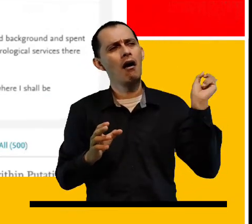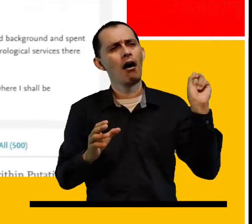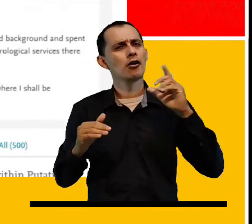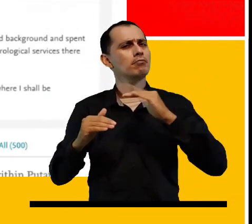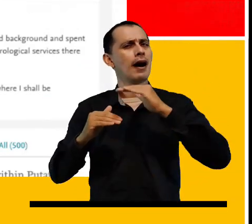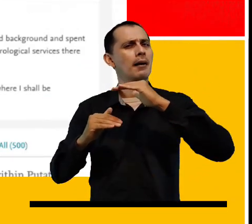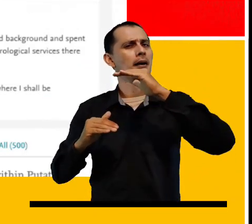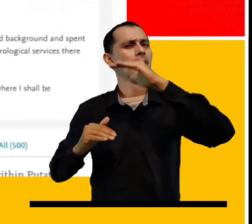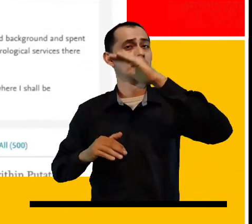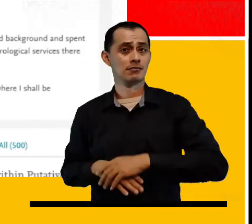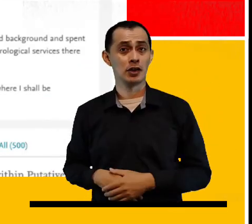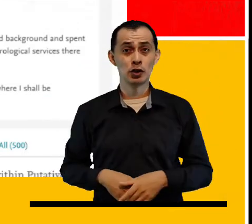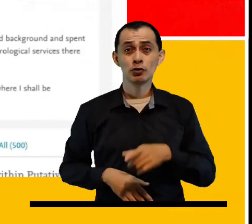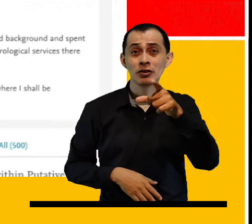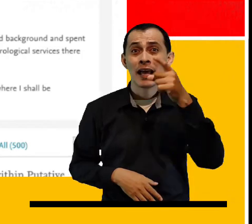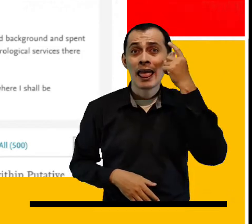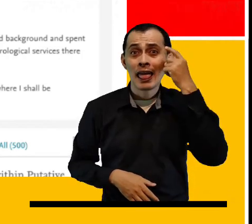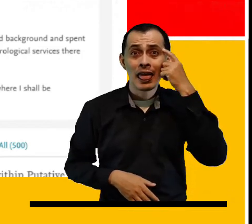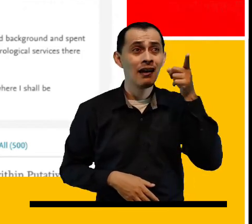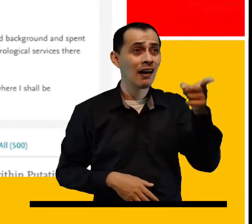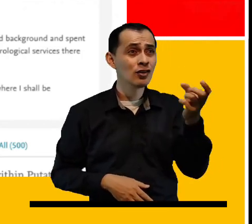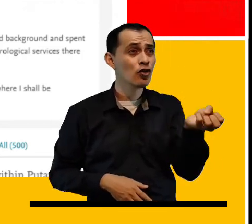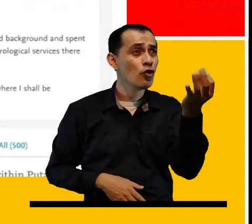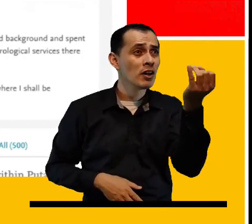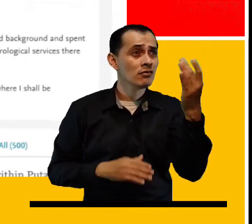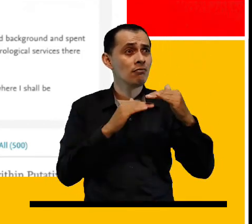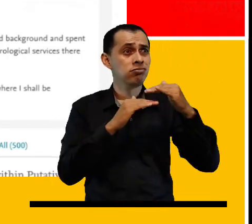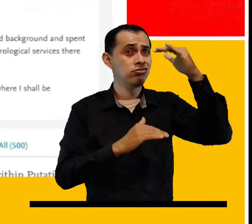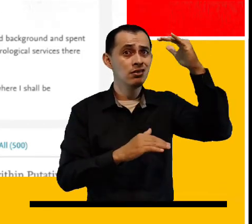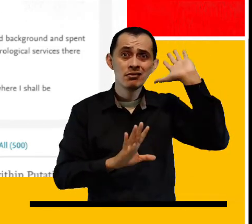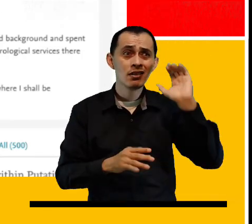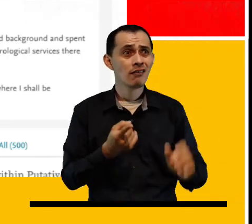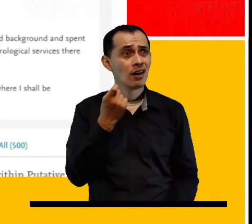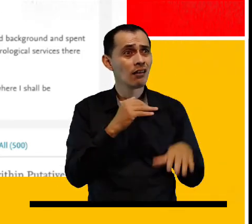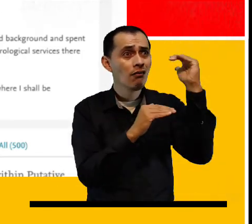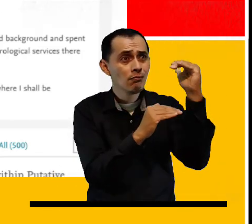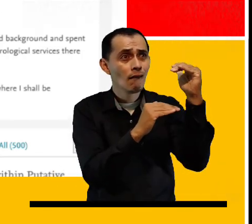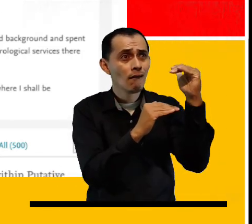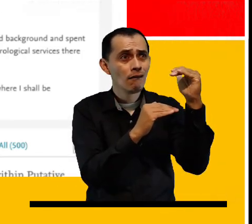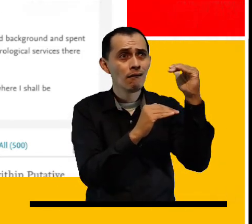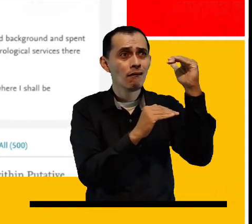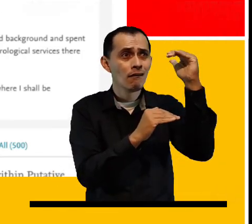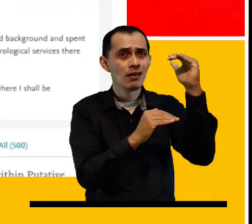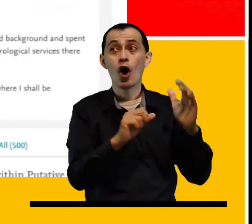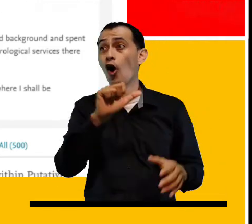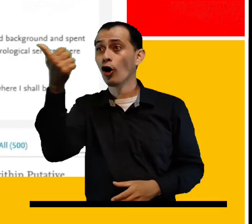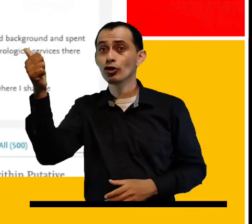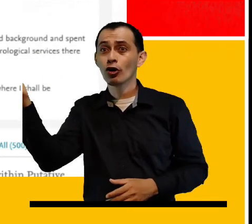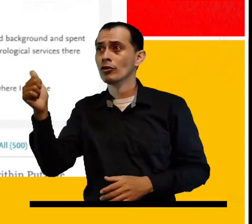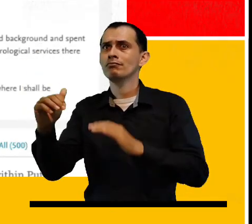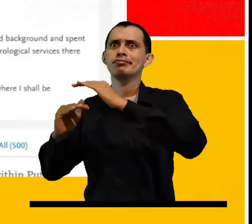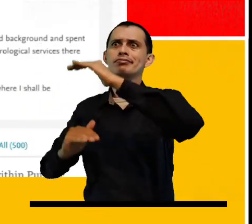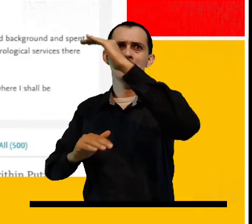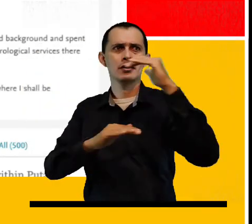estos no crecen de manera simétrica con los que tienen asociados en otras plataformas, ya que por